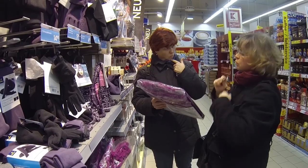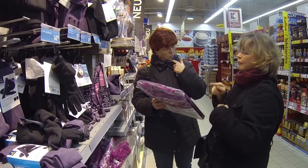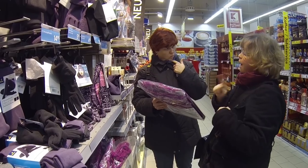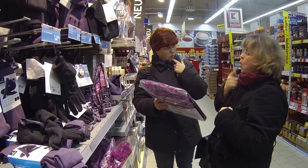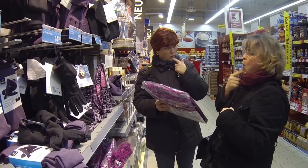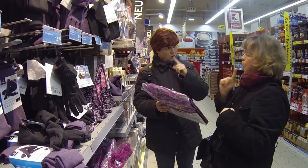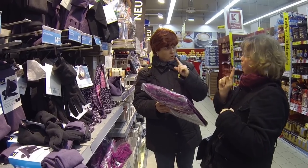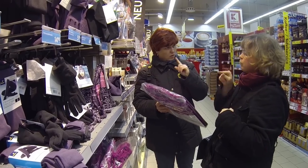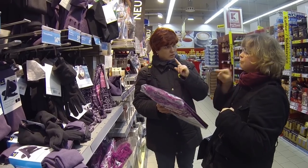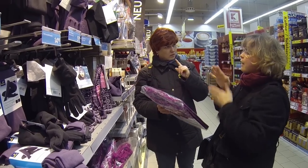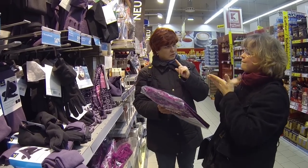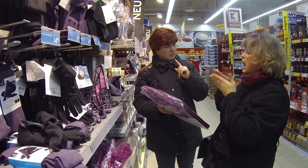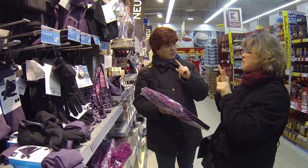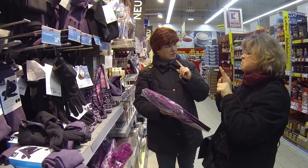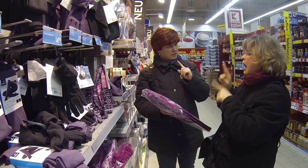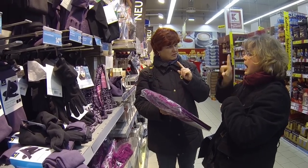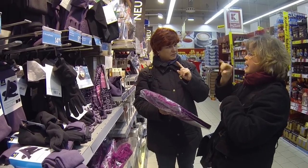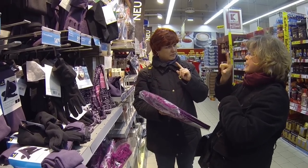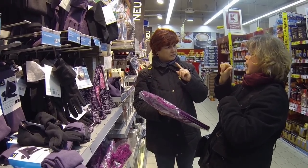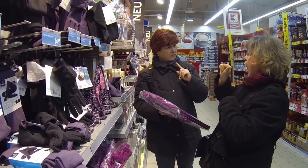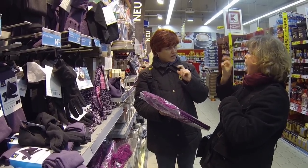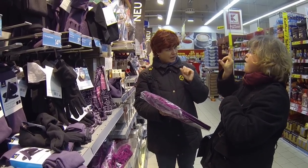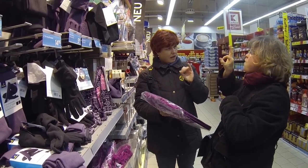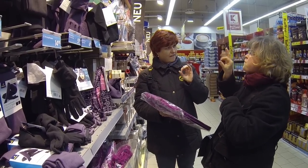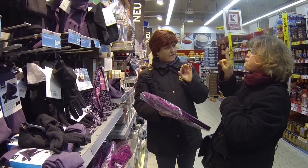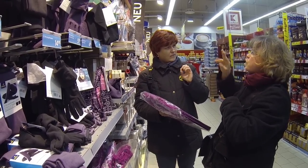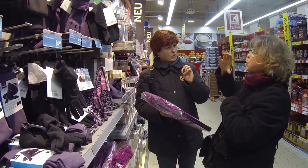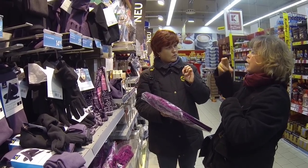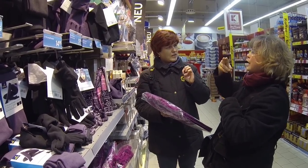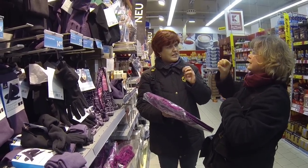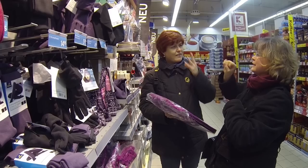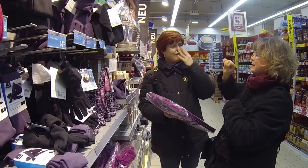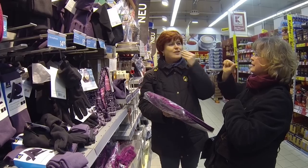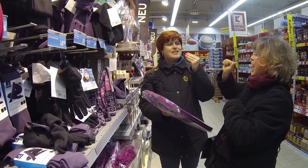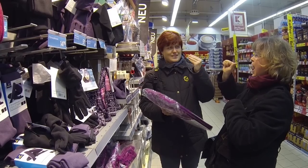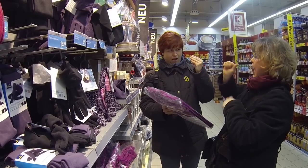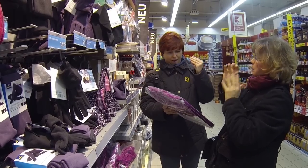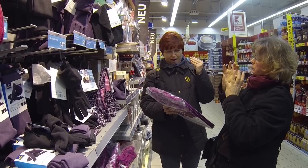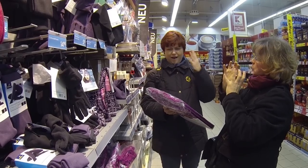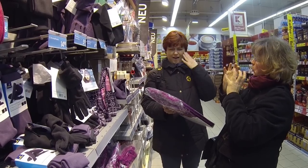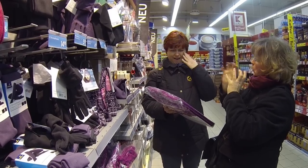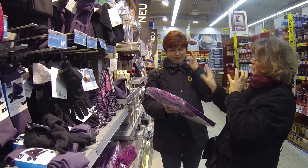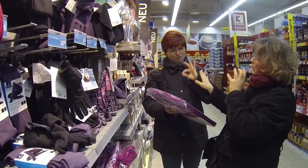Ja ... - BIRGIT: Und die Farbe, rot? - GUDRUN: Nein, es ist lila, fuchsia, so ein gedecktes lila. Eine schöne Farbe.